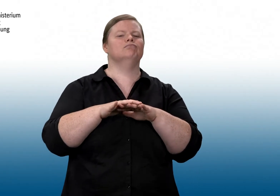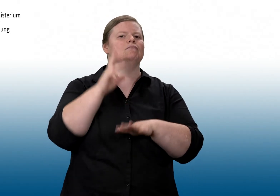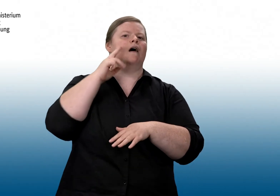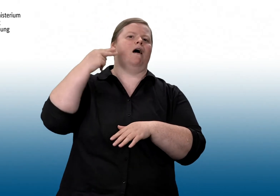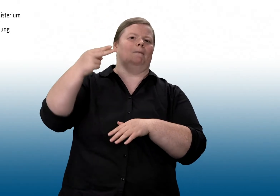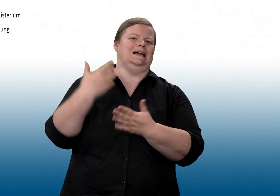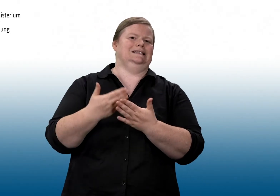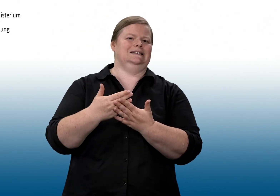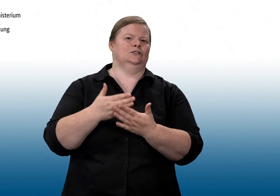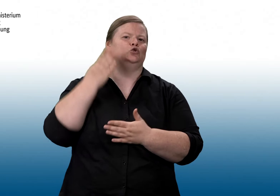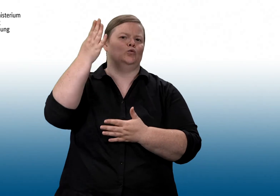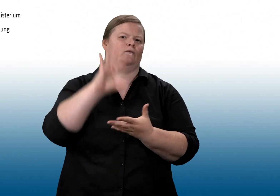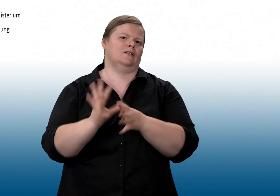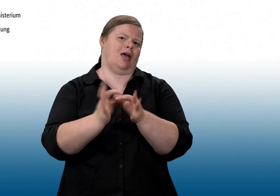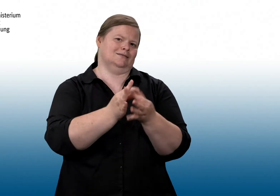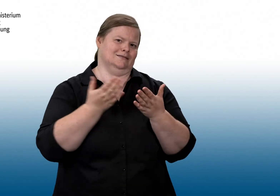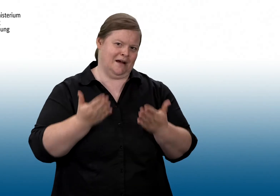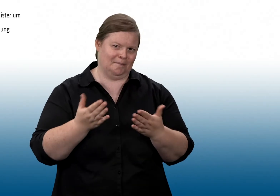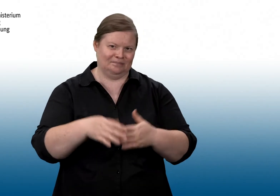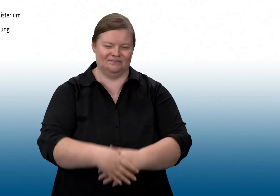die Zukunftscluster genannt werden.